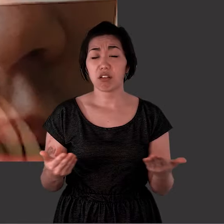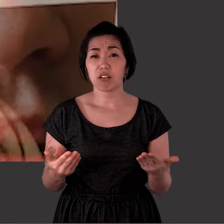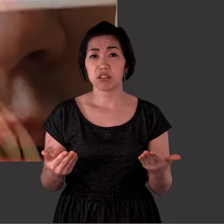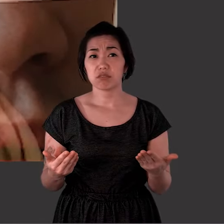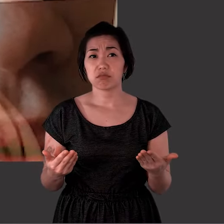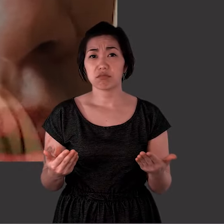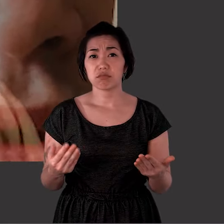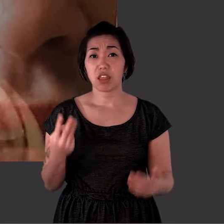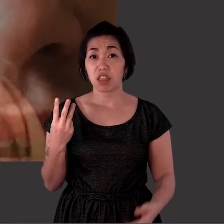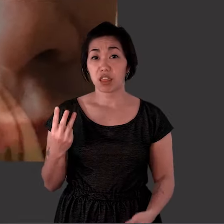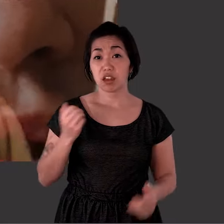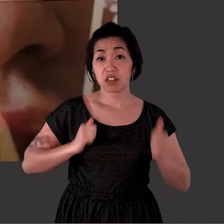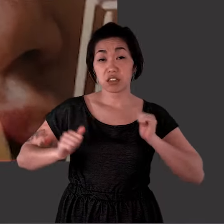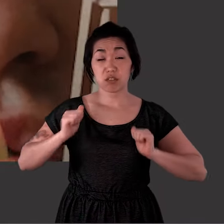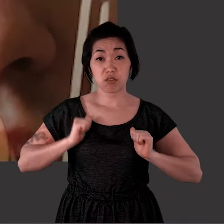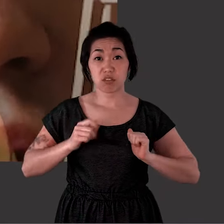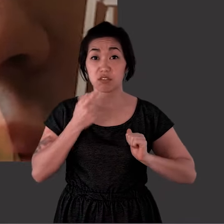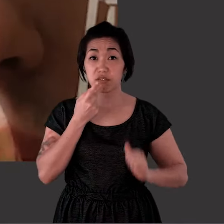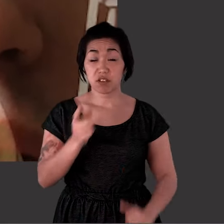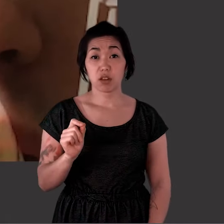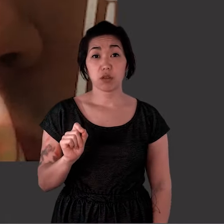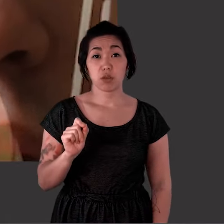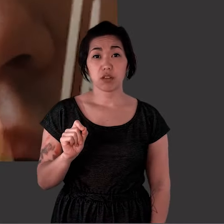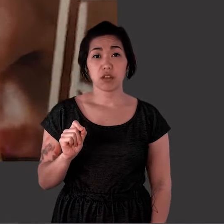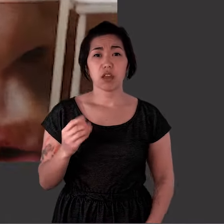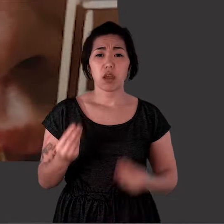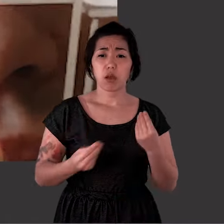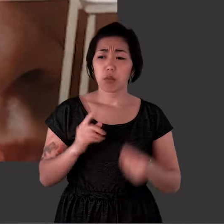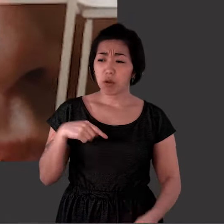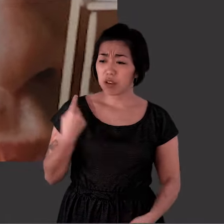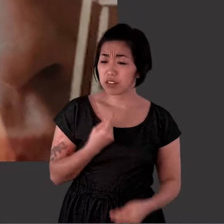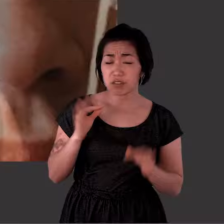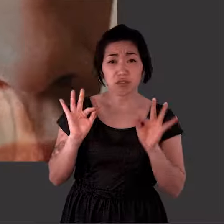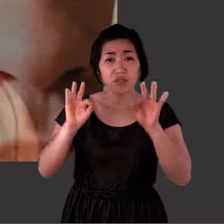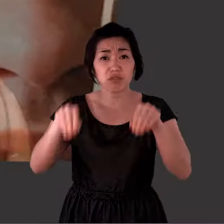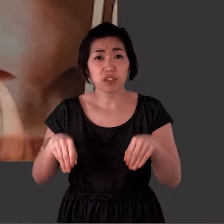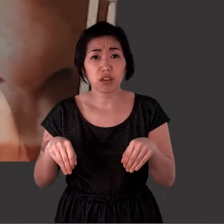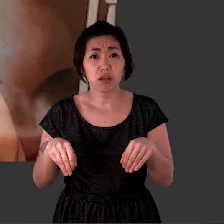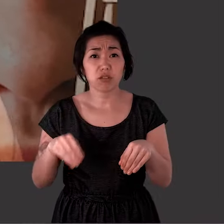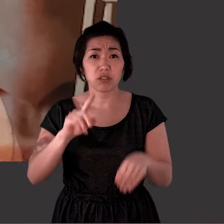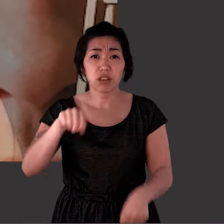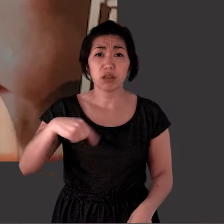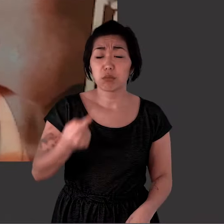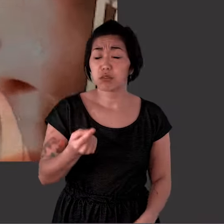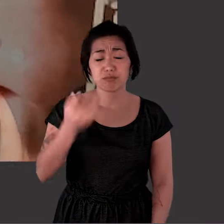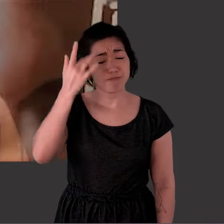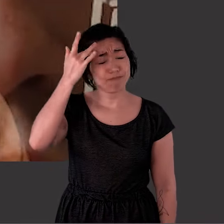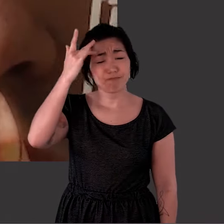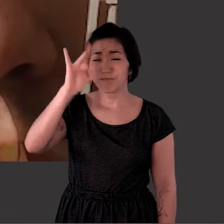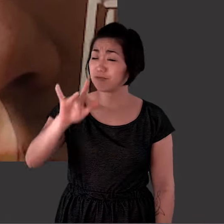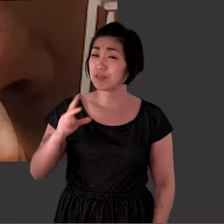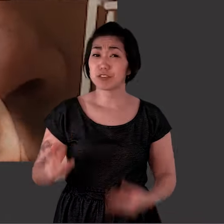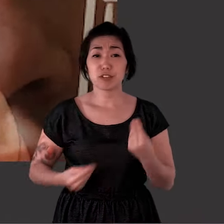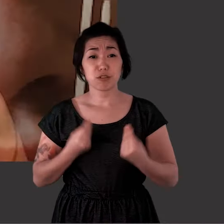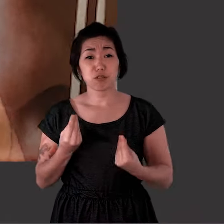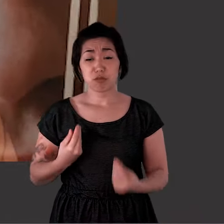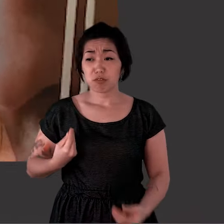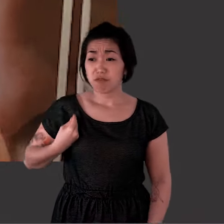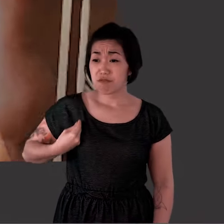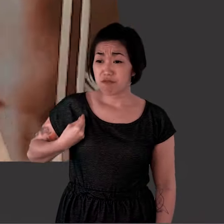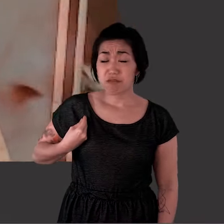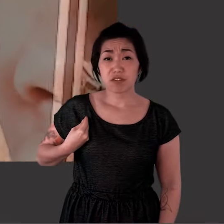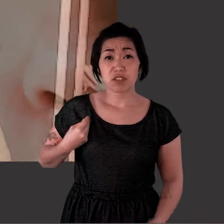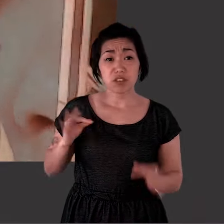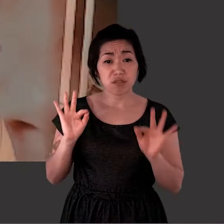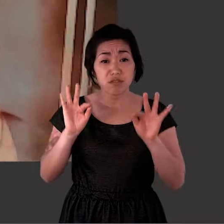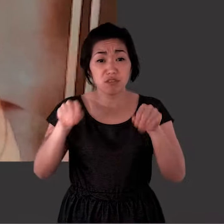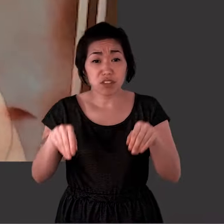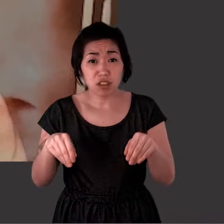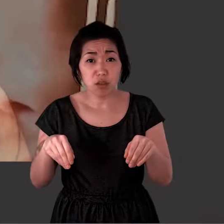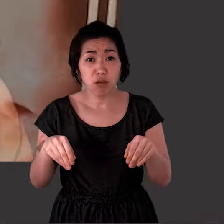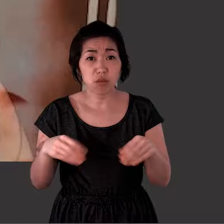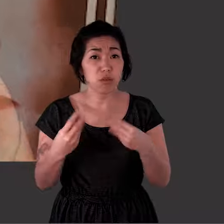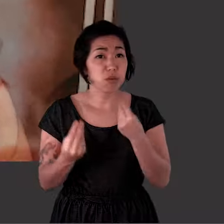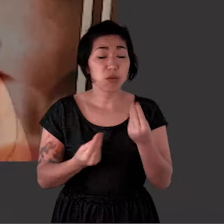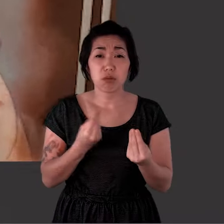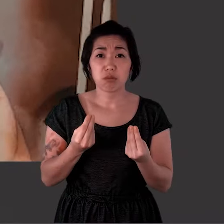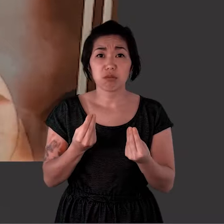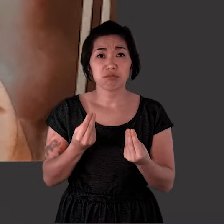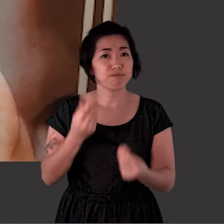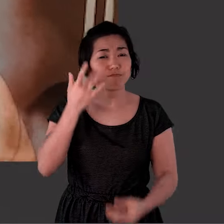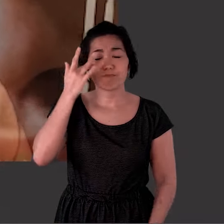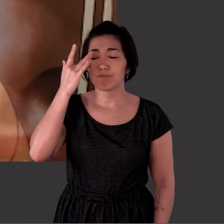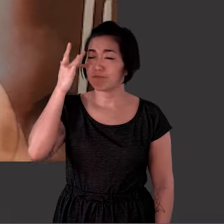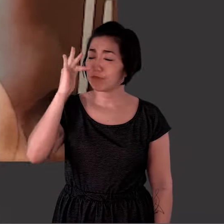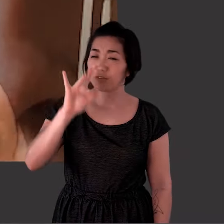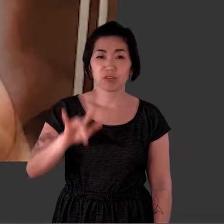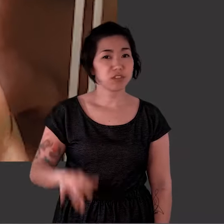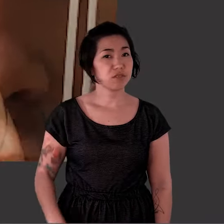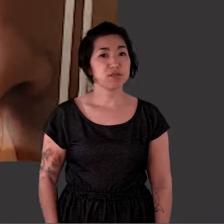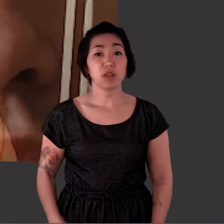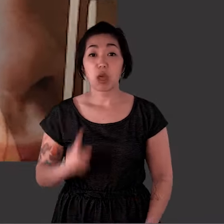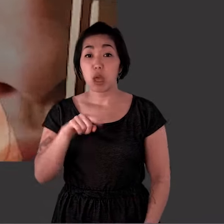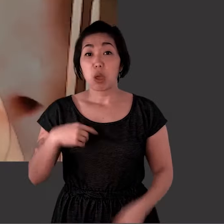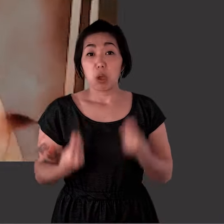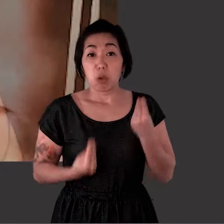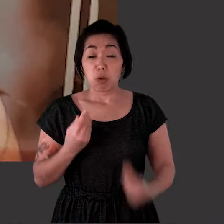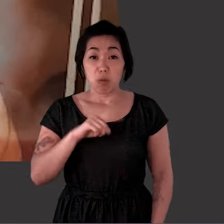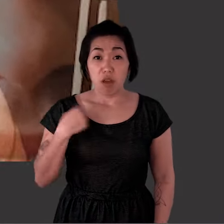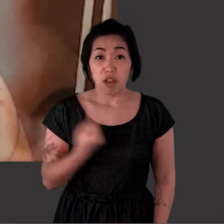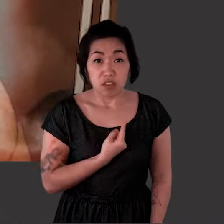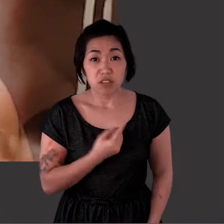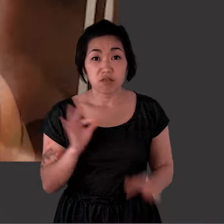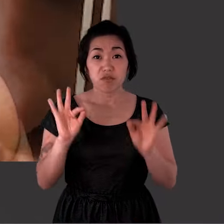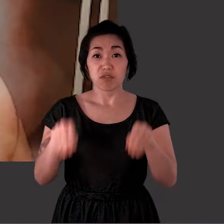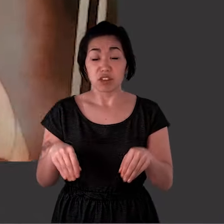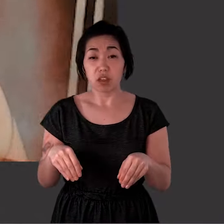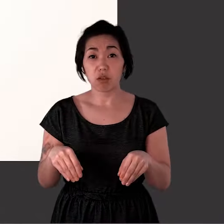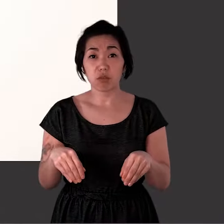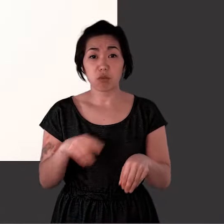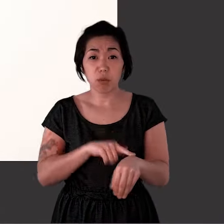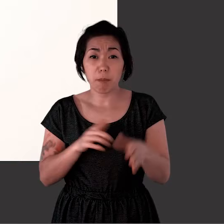Como sairemos de tudo isso? Como sairemos de tudo isso? Eu não sei. Como sairemos de tudo isso? Eu não sei. Como sairemos de tudo isso?